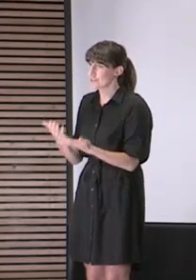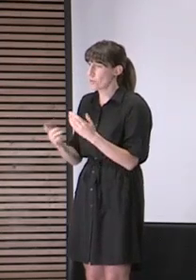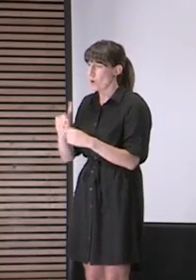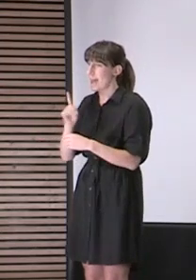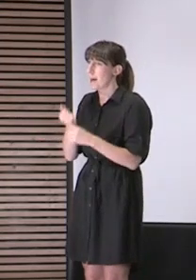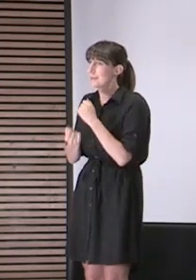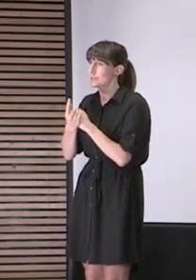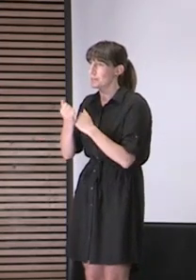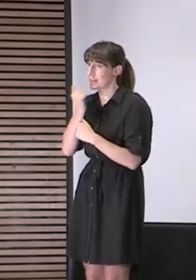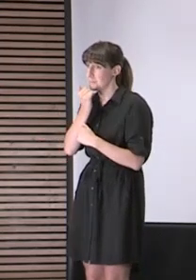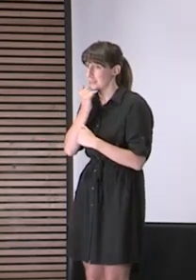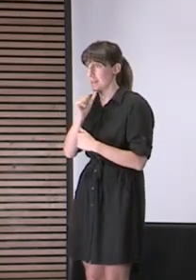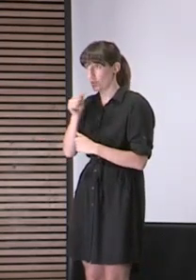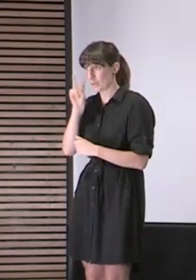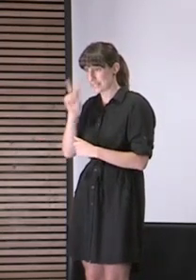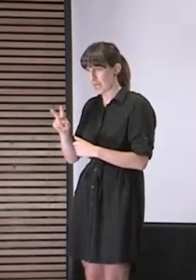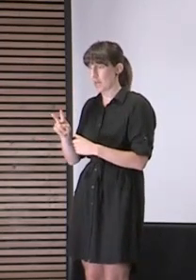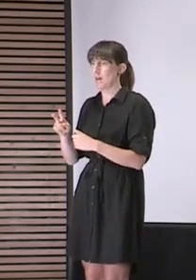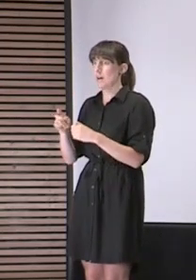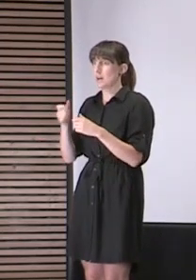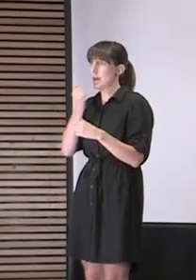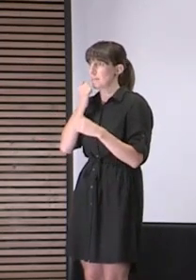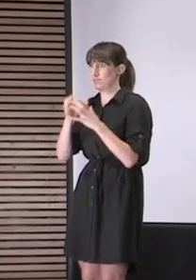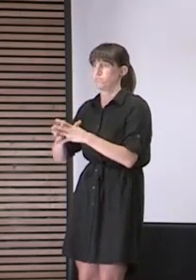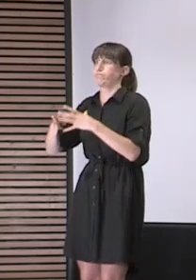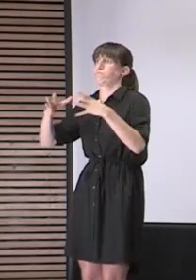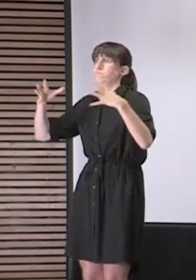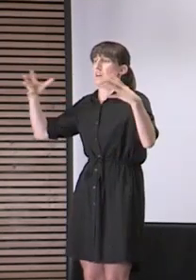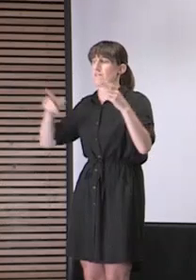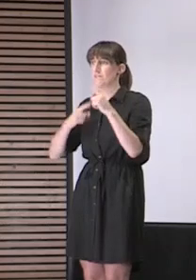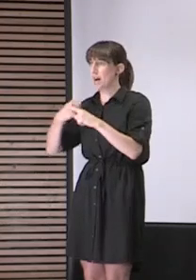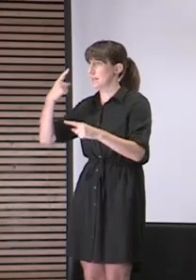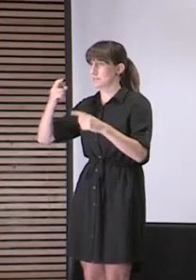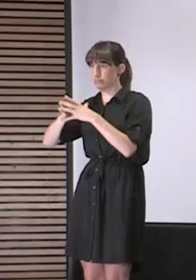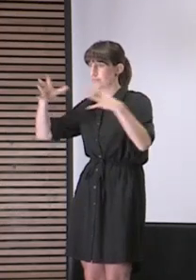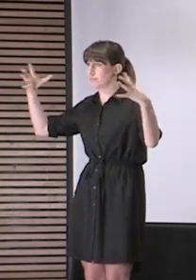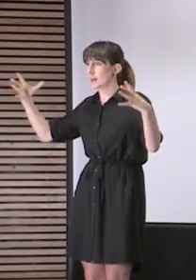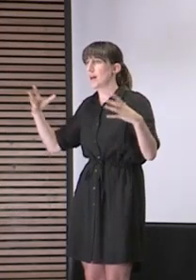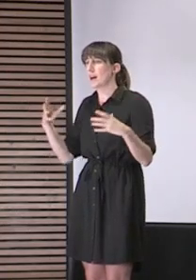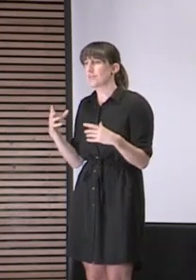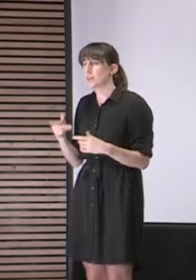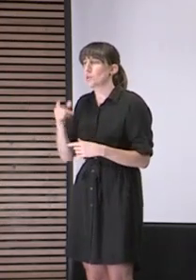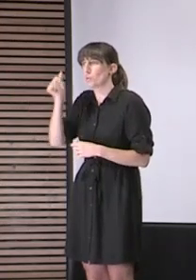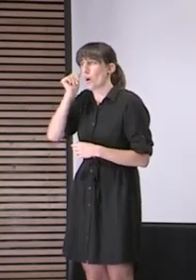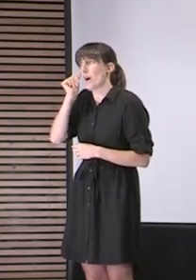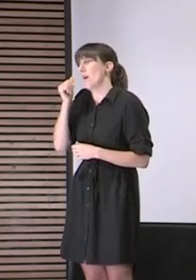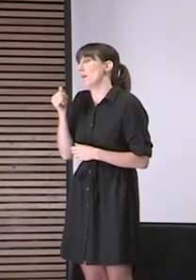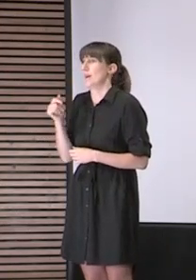extenderán antes de 48 horas?